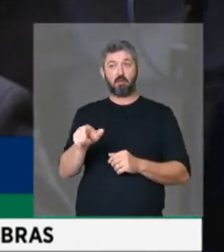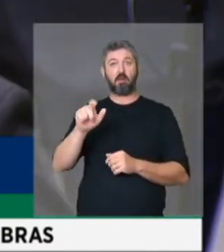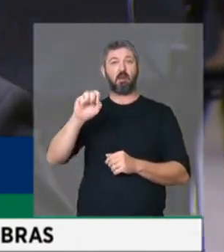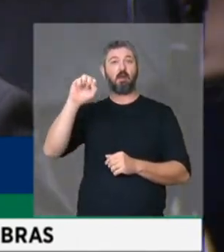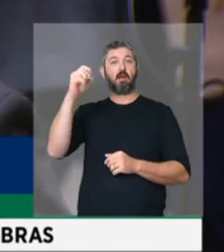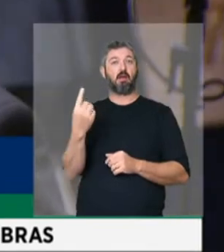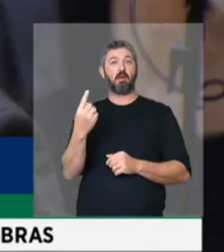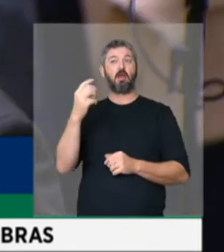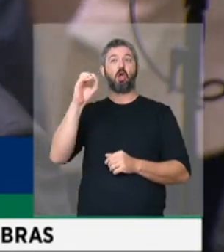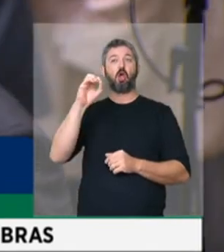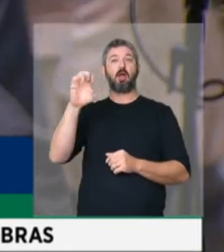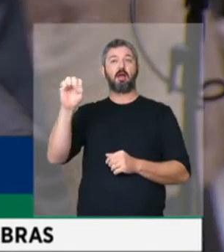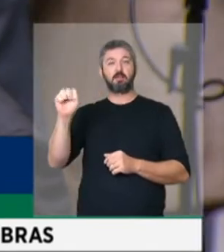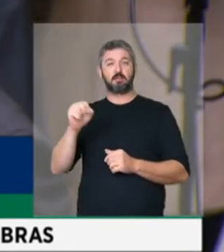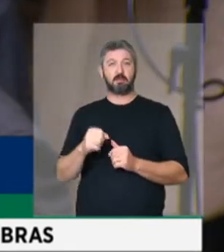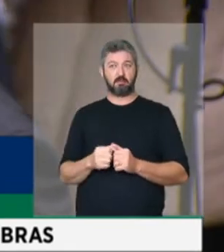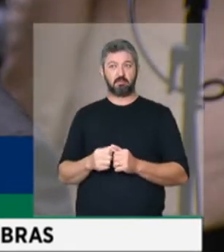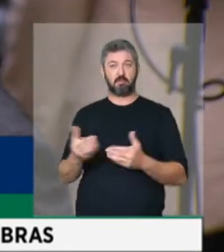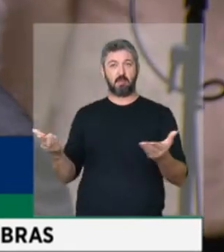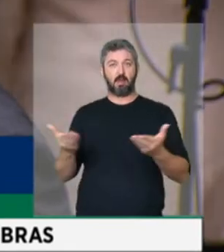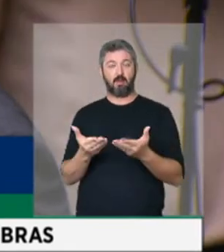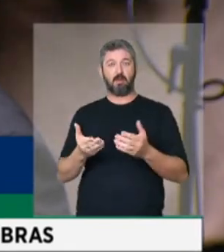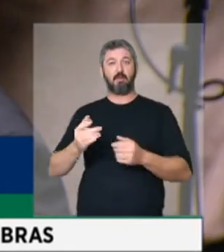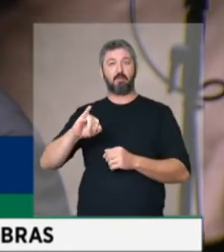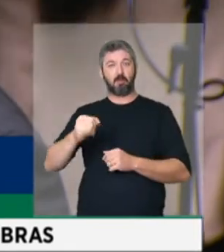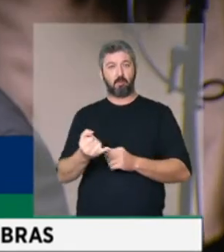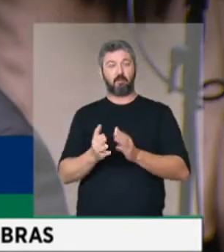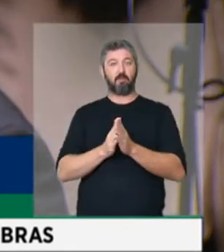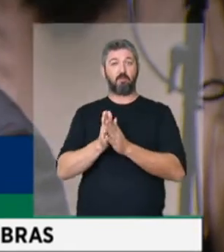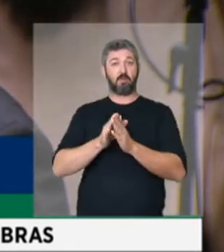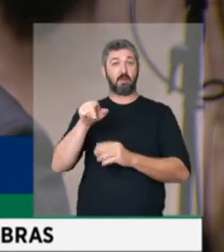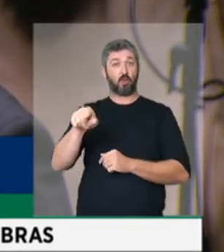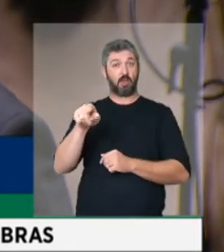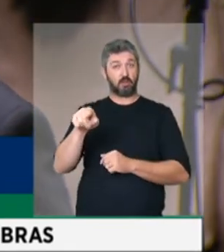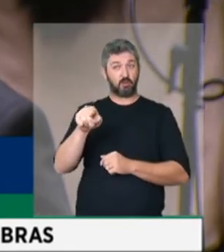PROVISÓRIA DAQUELE QUE É O EX-OS E QUE TÁ SE BENEFICIANDO DIRETAMENTE DO